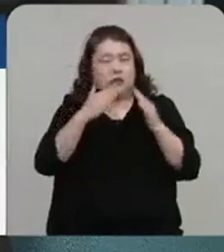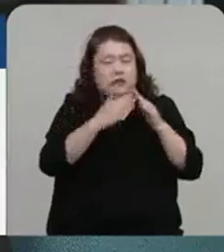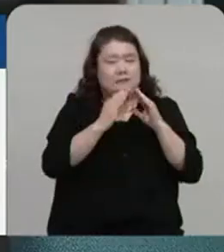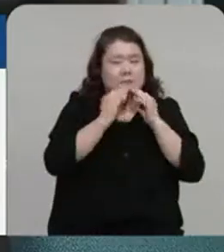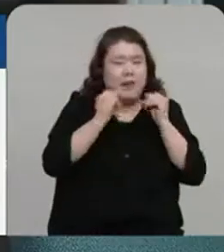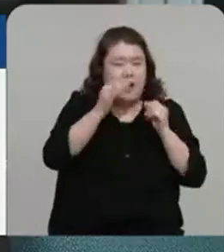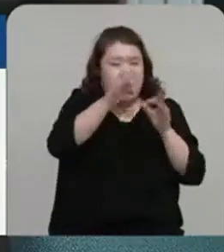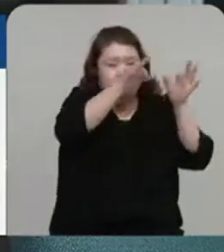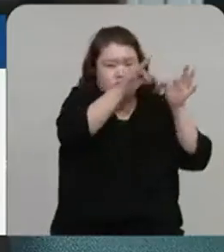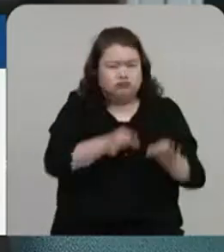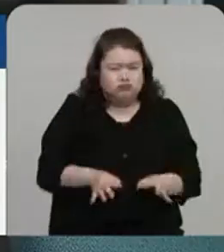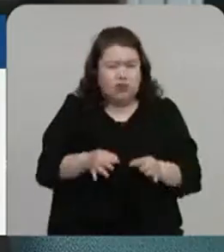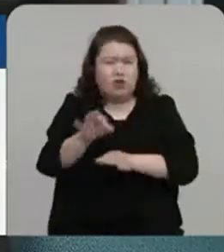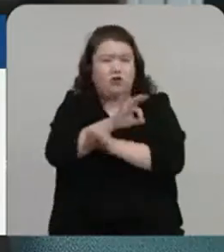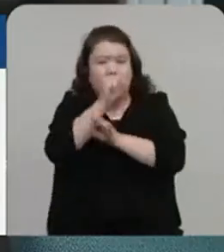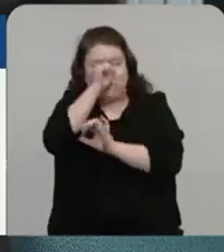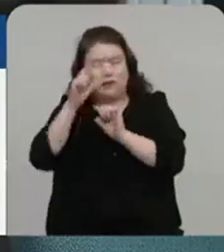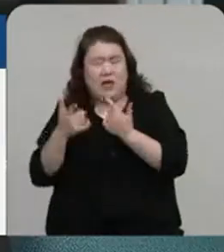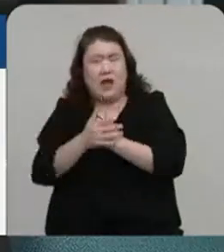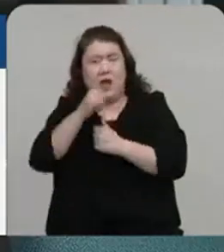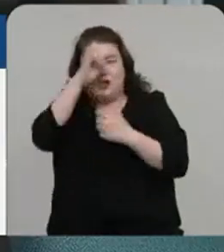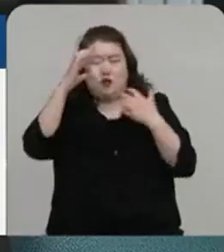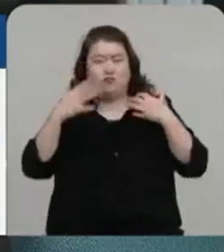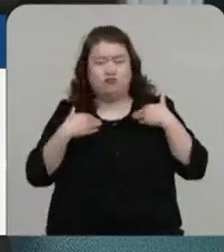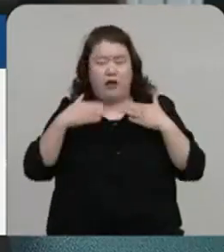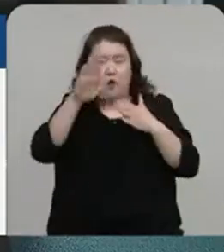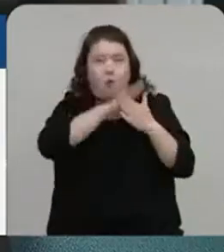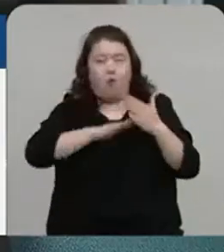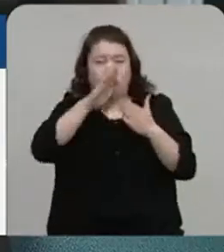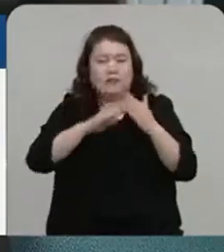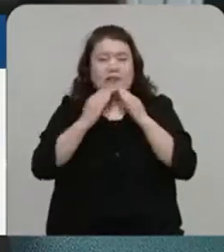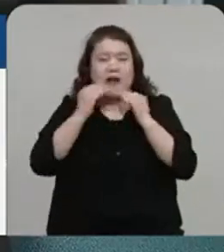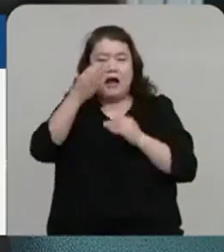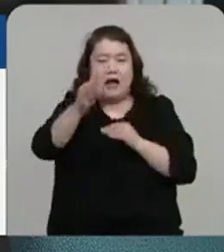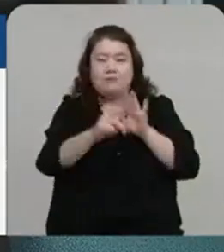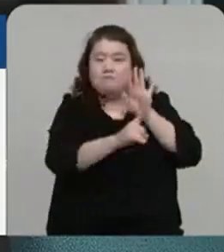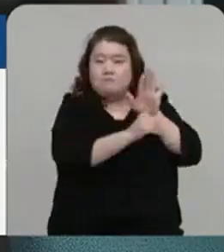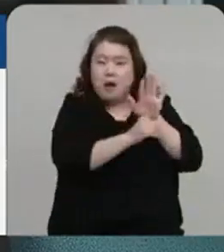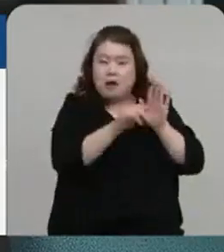침체로 정부의 공시가격 현실화 계획이 작년 11월에 전면 재검토